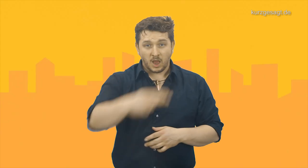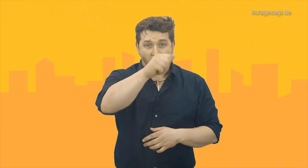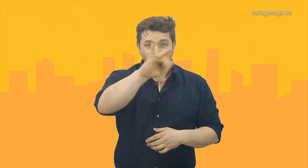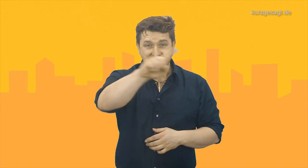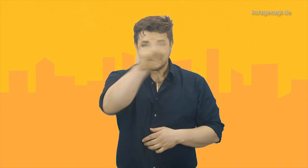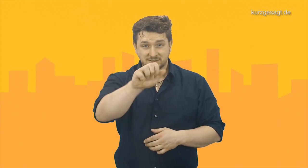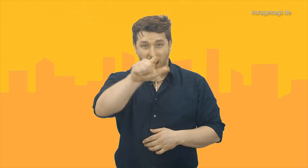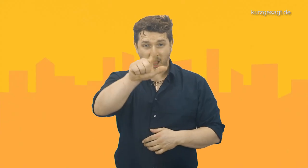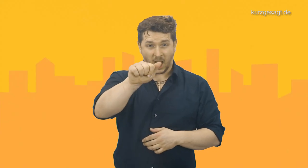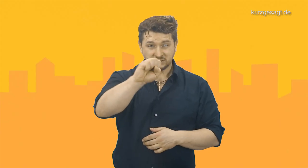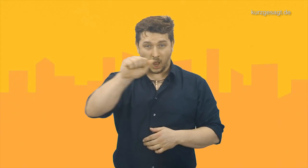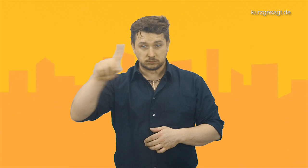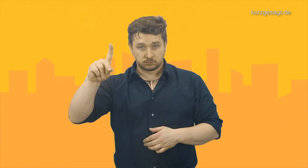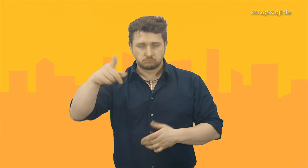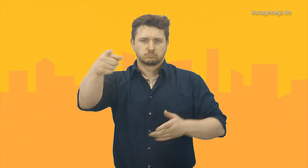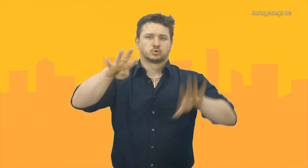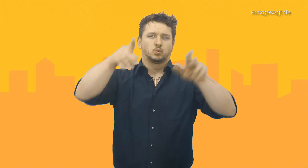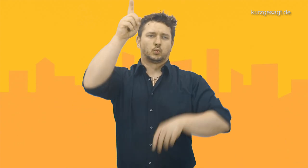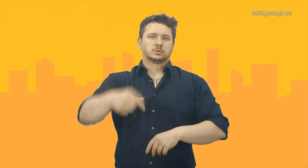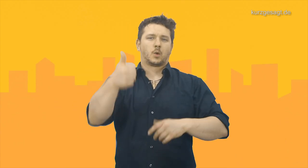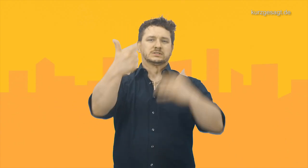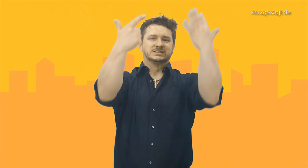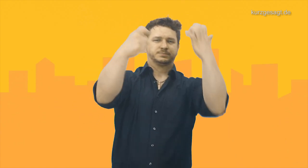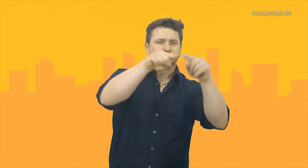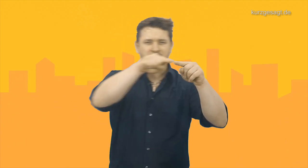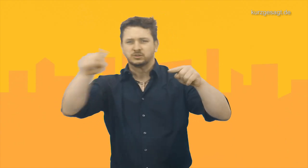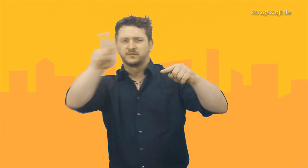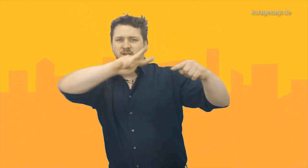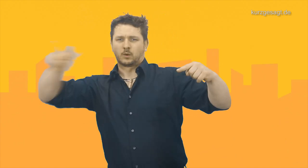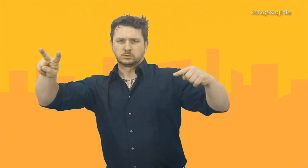Hafiz al Assad regierte von 1971 - 2000.